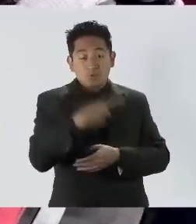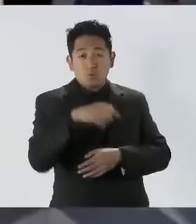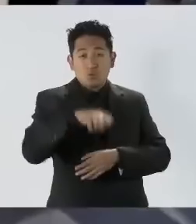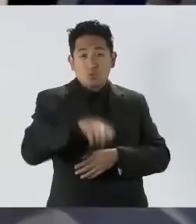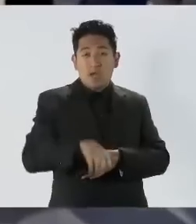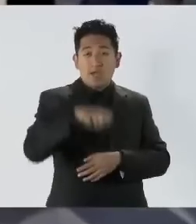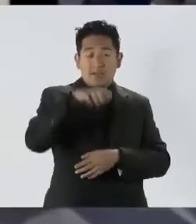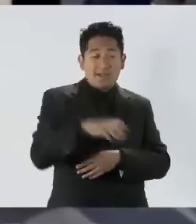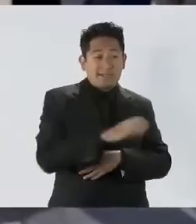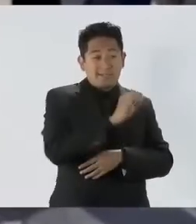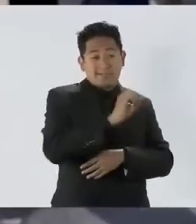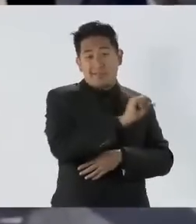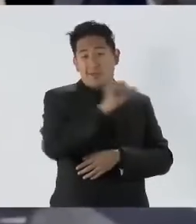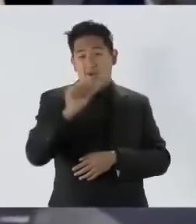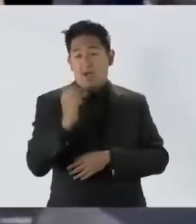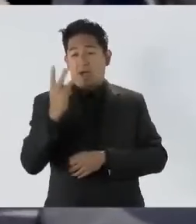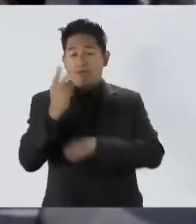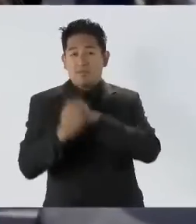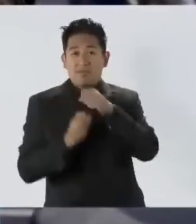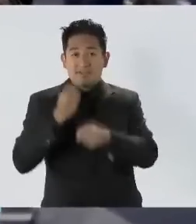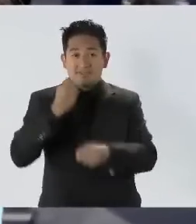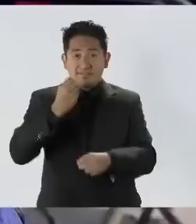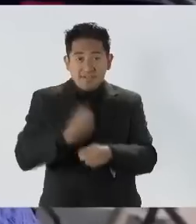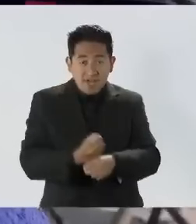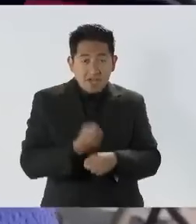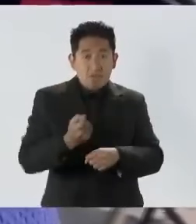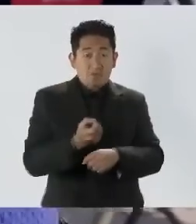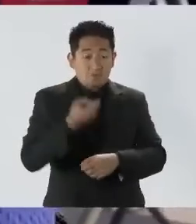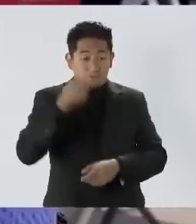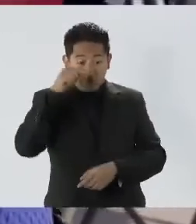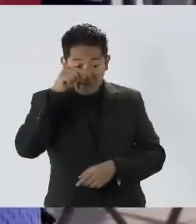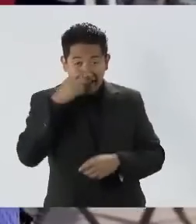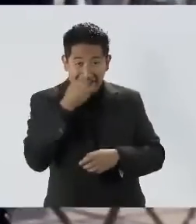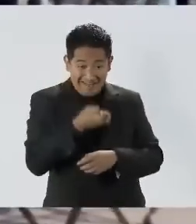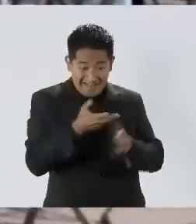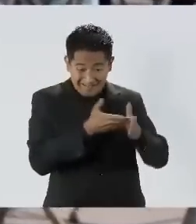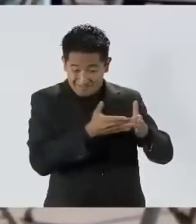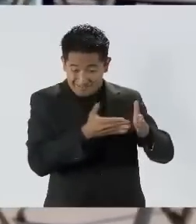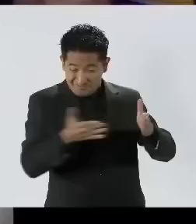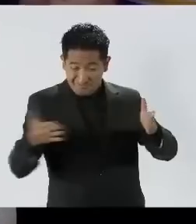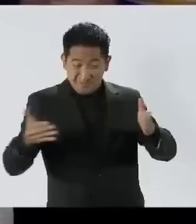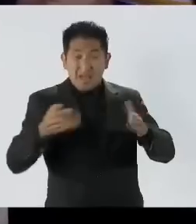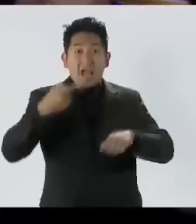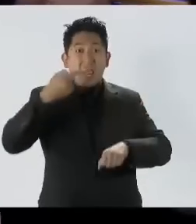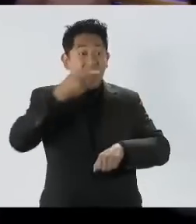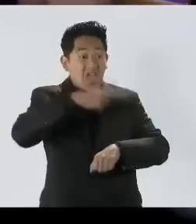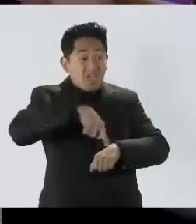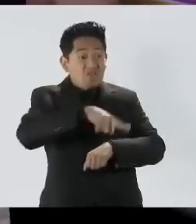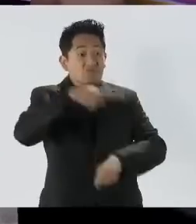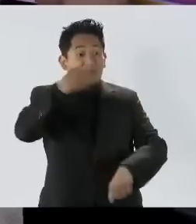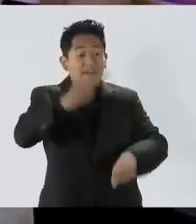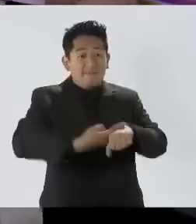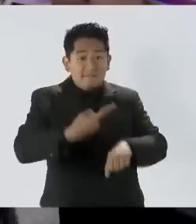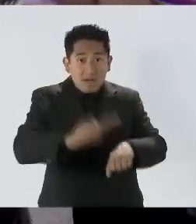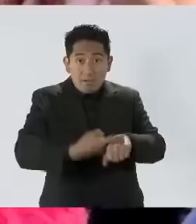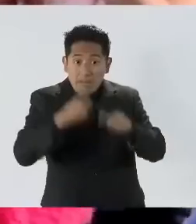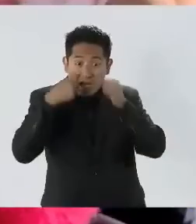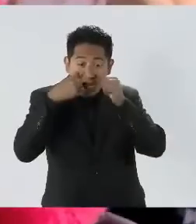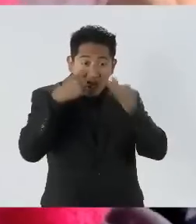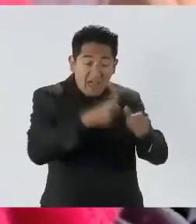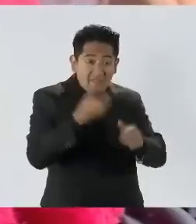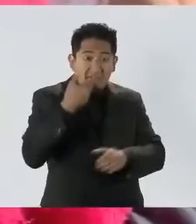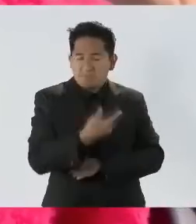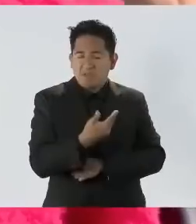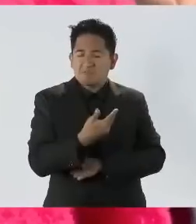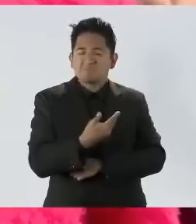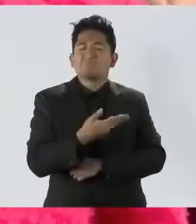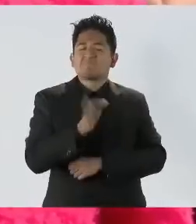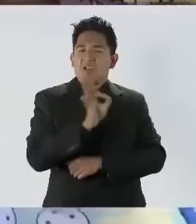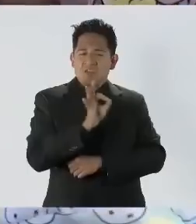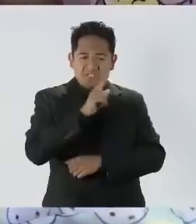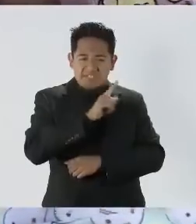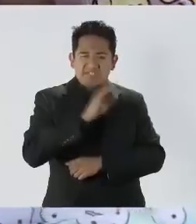cualquier enfermedad si no se atiende en estos primeros días es Irreversible vamos a dar un apoyo